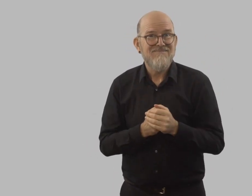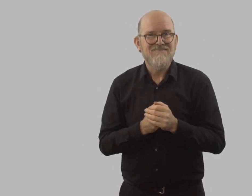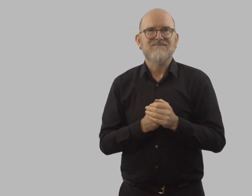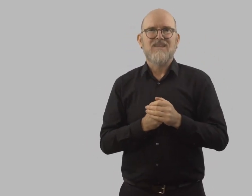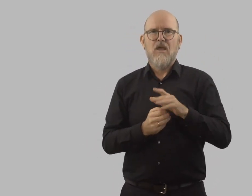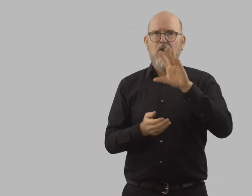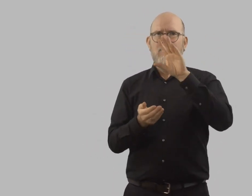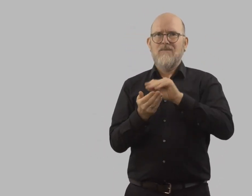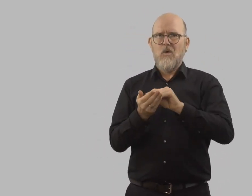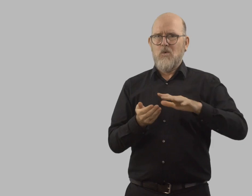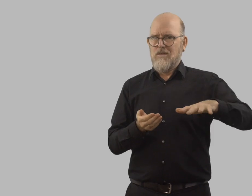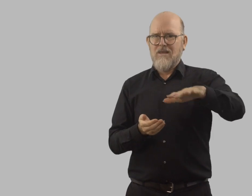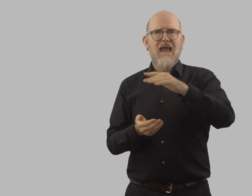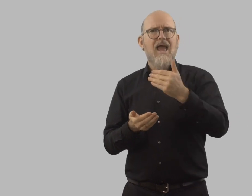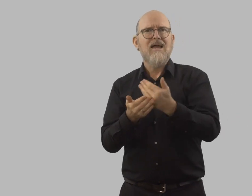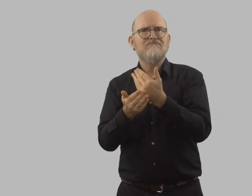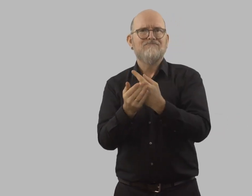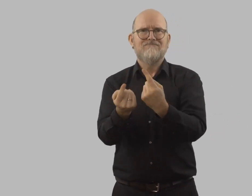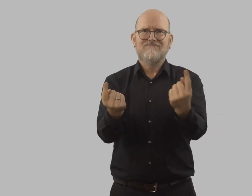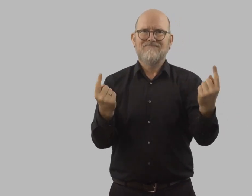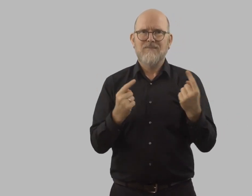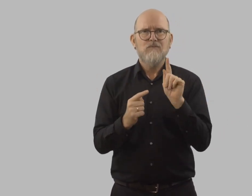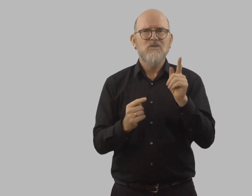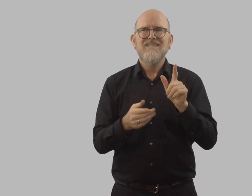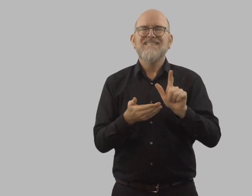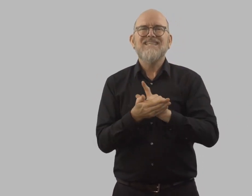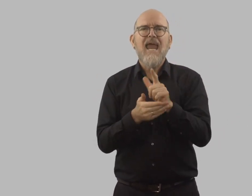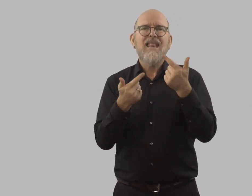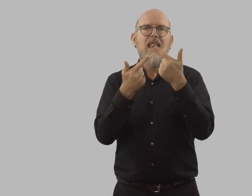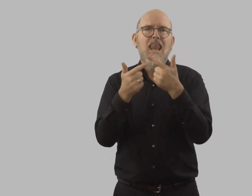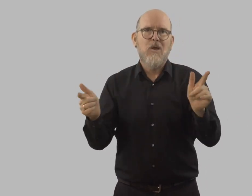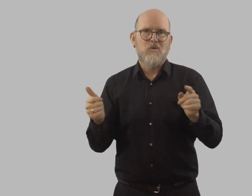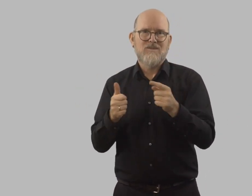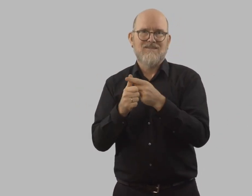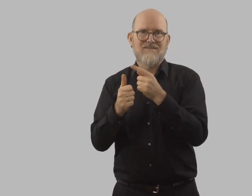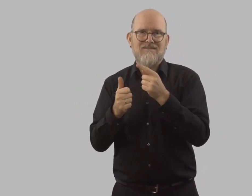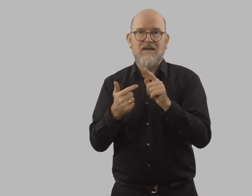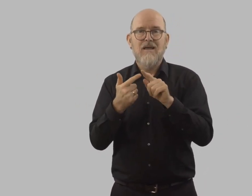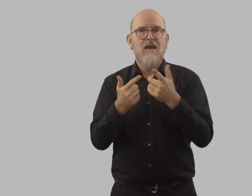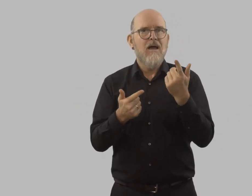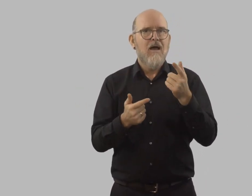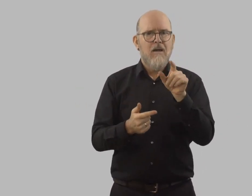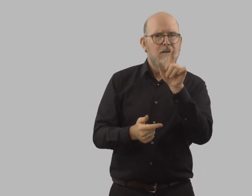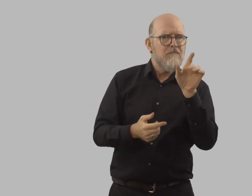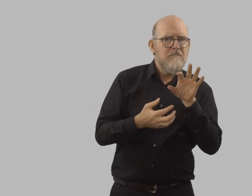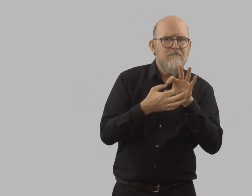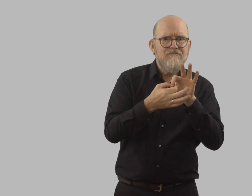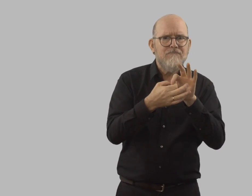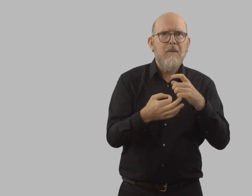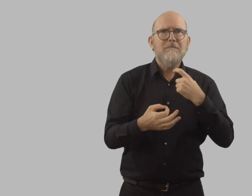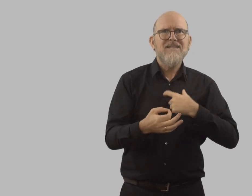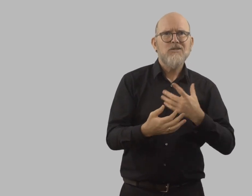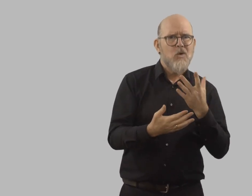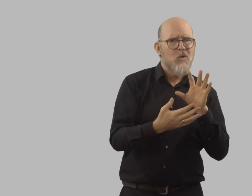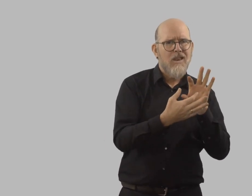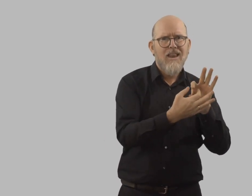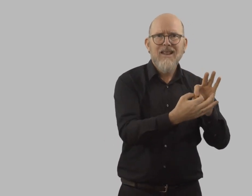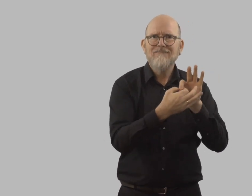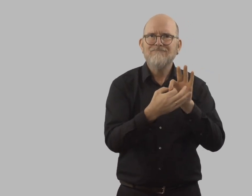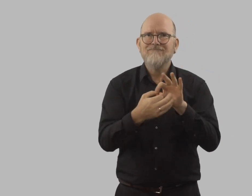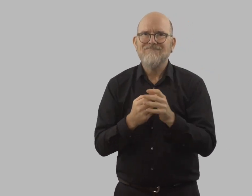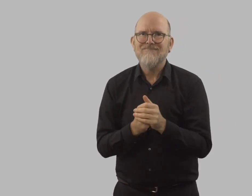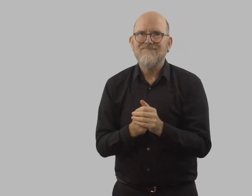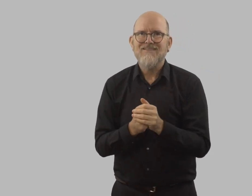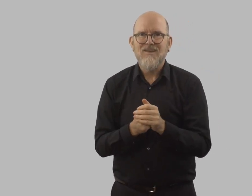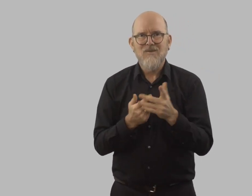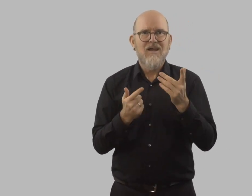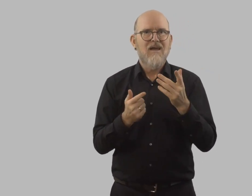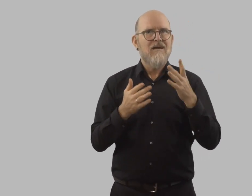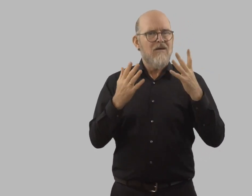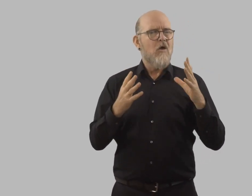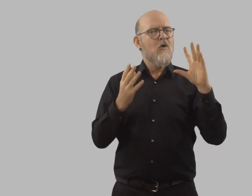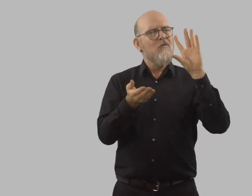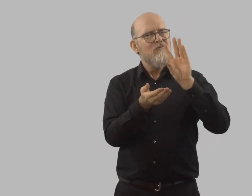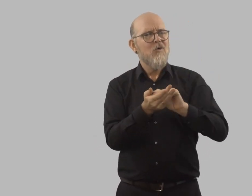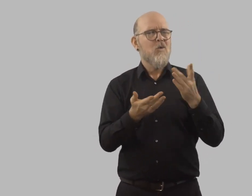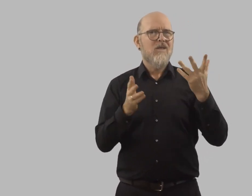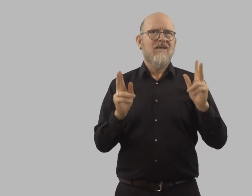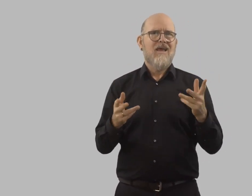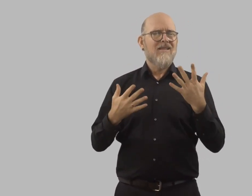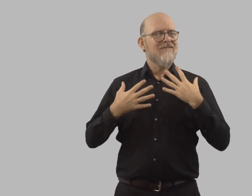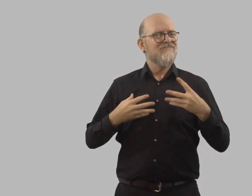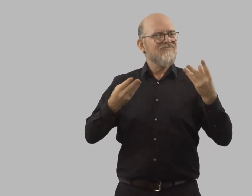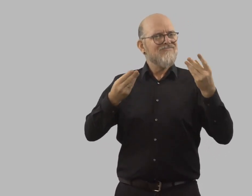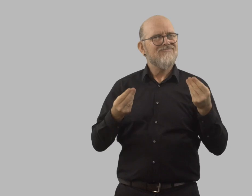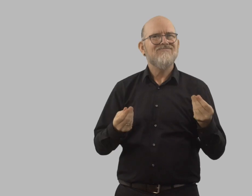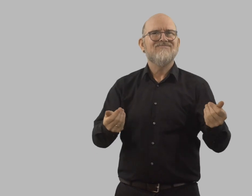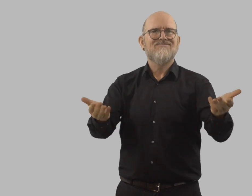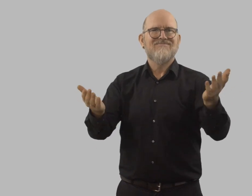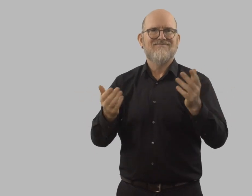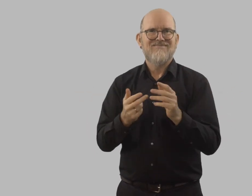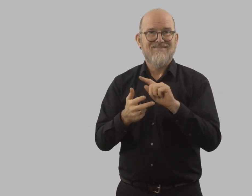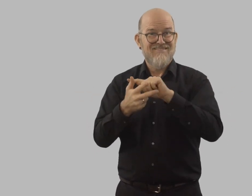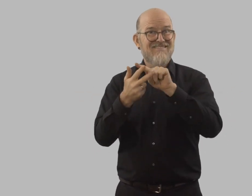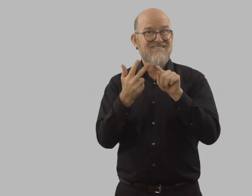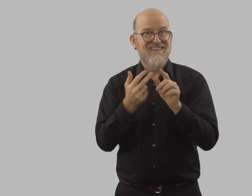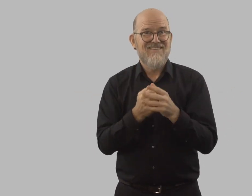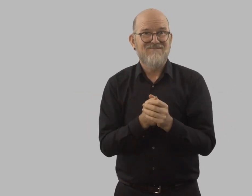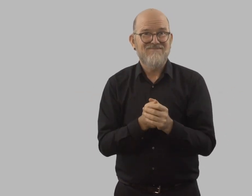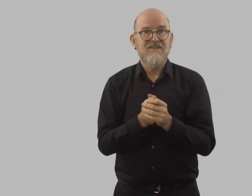Zeitlos, persönlich und wohnlich mussten Räume sein.